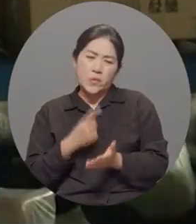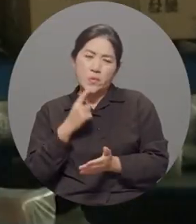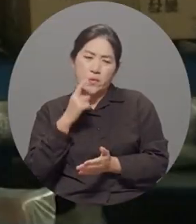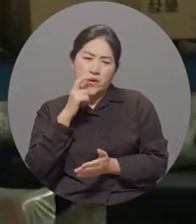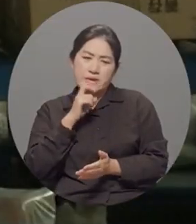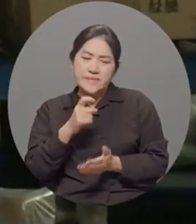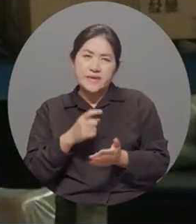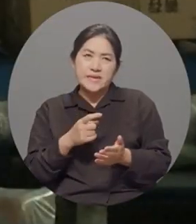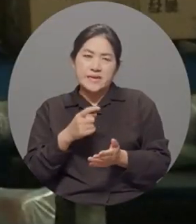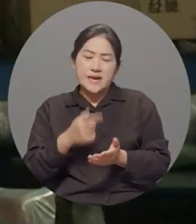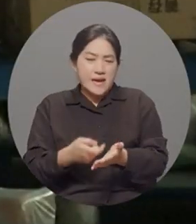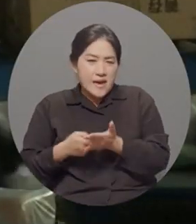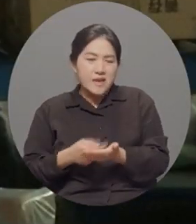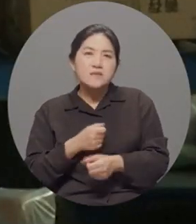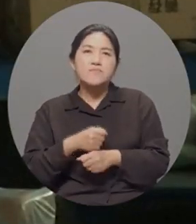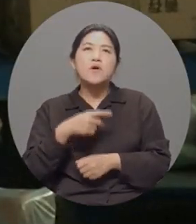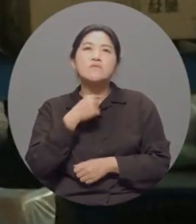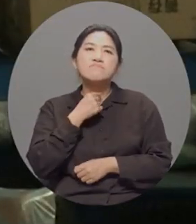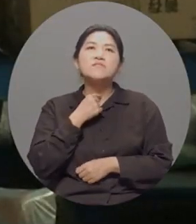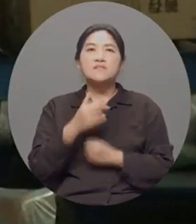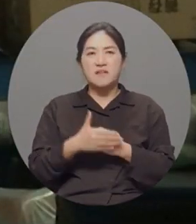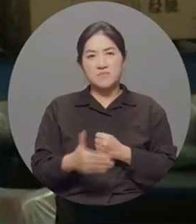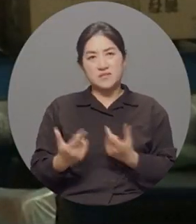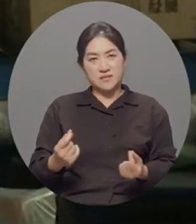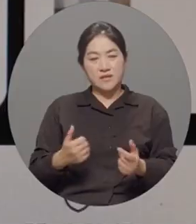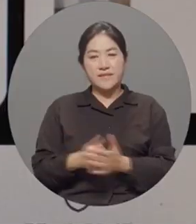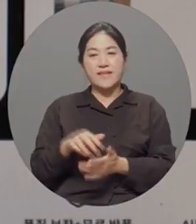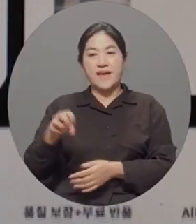짝퉁 등 피해 우려에도 한 푼이라도 더 아끼려는 소비자들이 그만큼 많은 것으로 풀이됩니다.